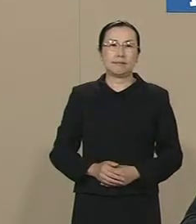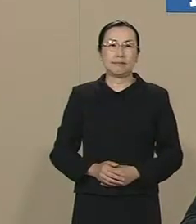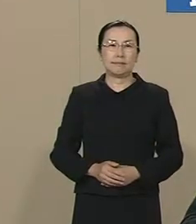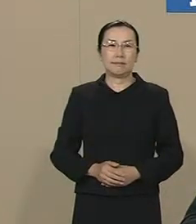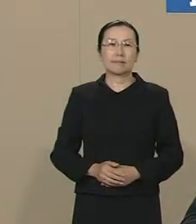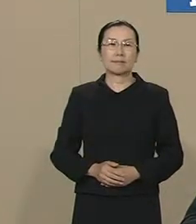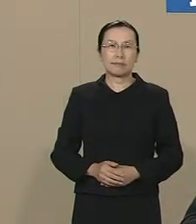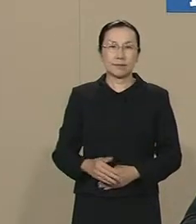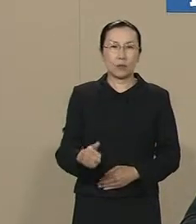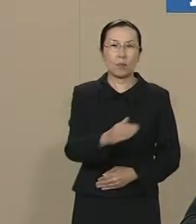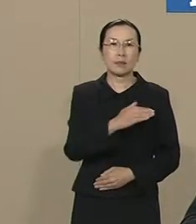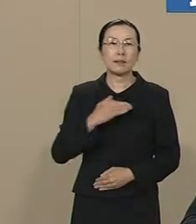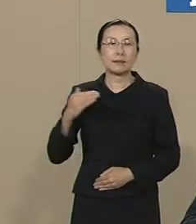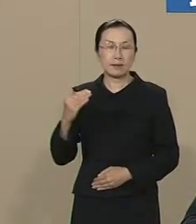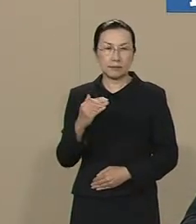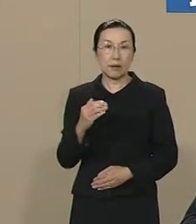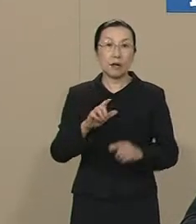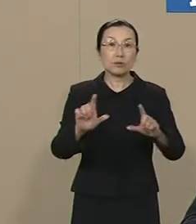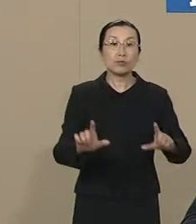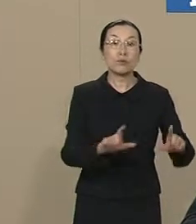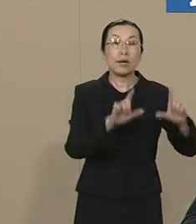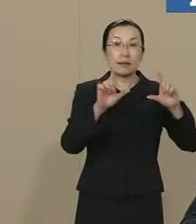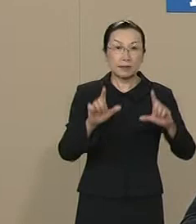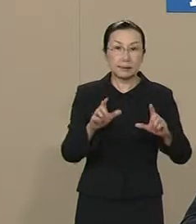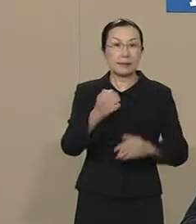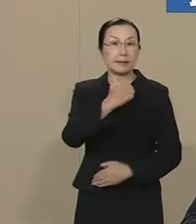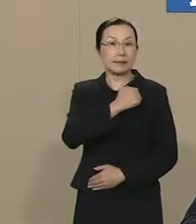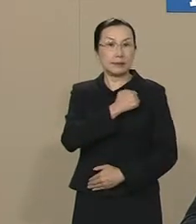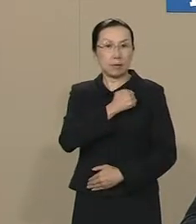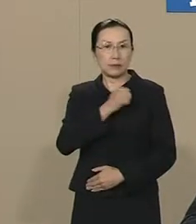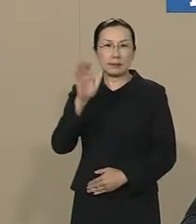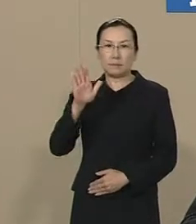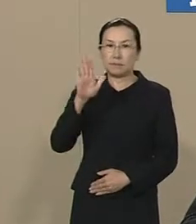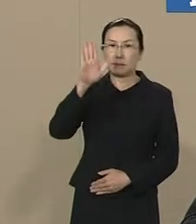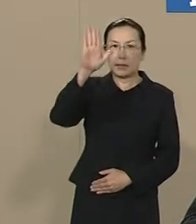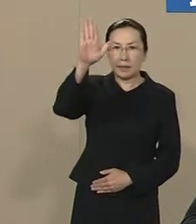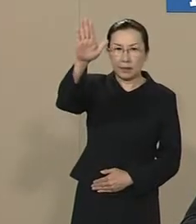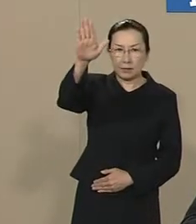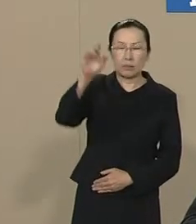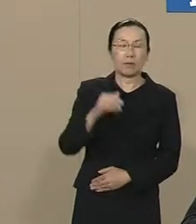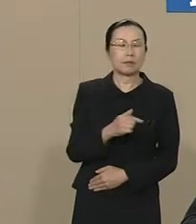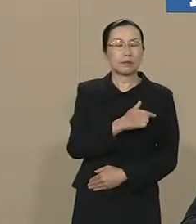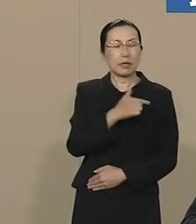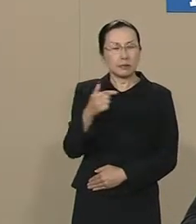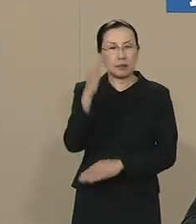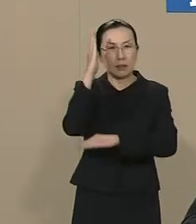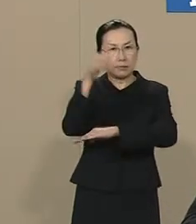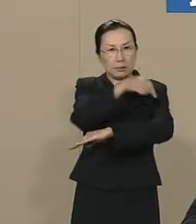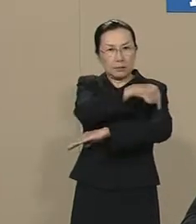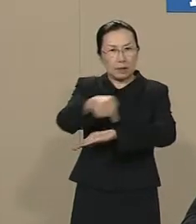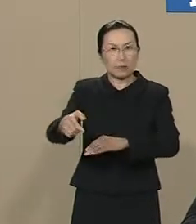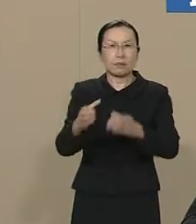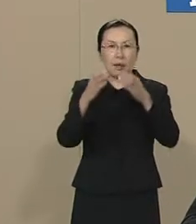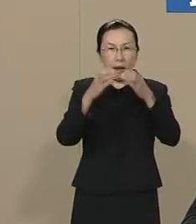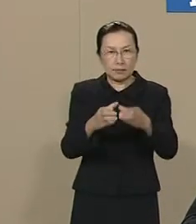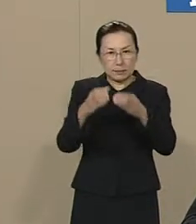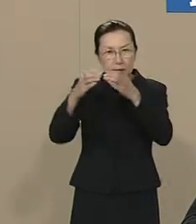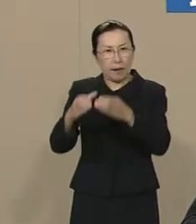私たちは､｢くらし｣､ ｢いのち｣､｢みらい｣を 大切な政策の柱とします｡